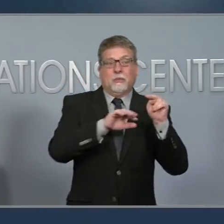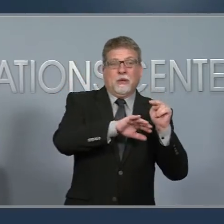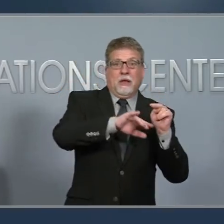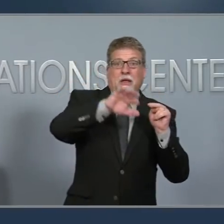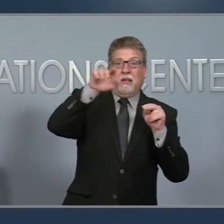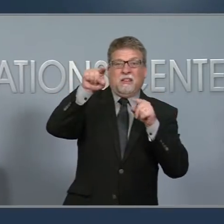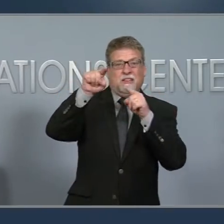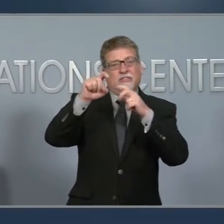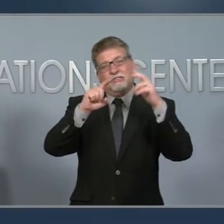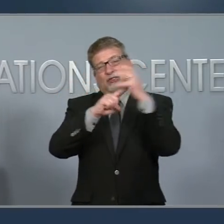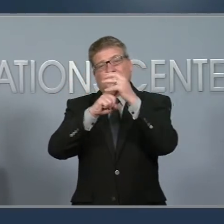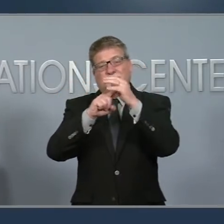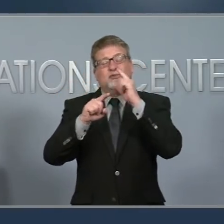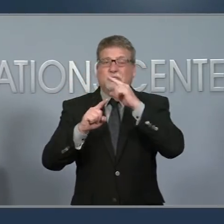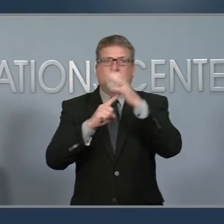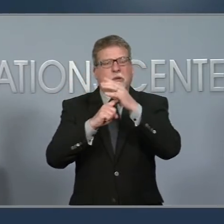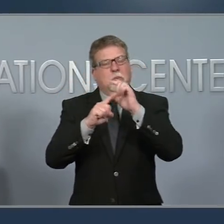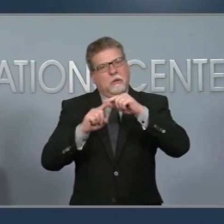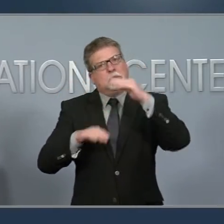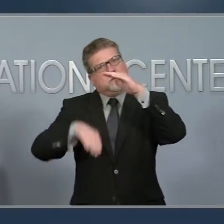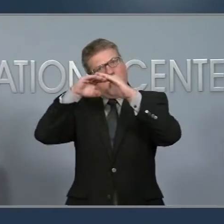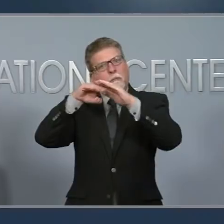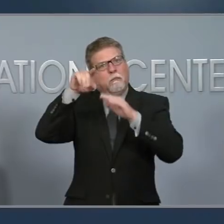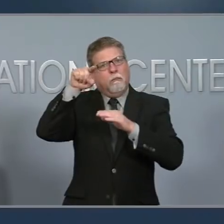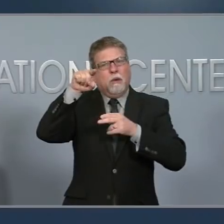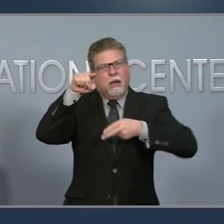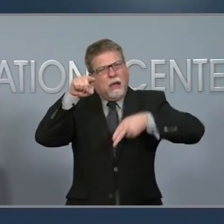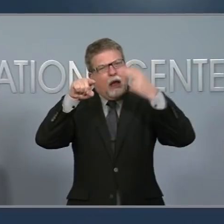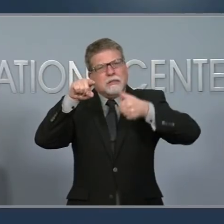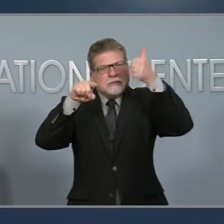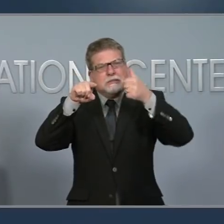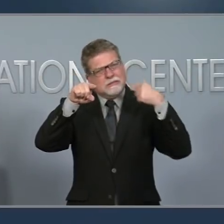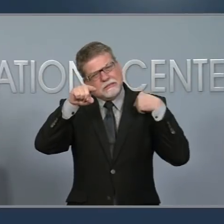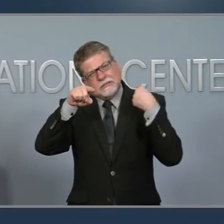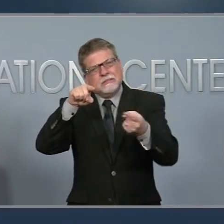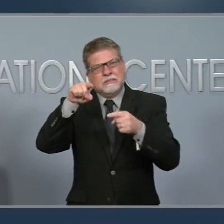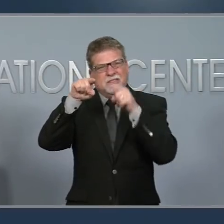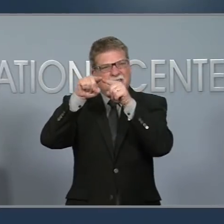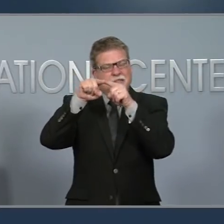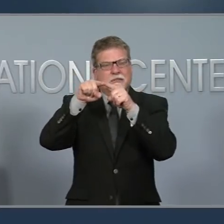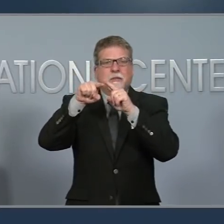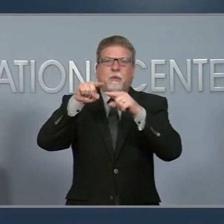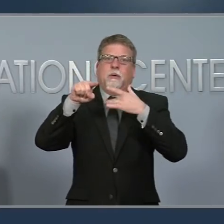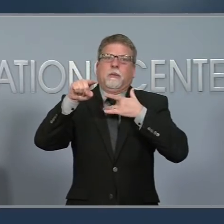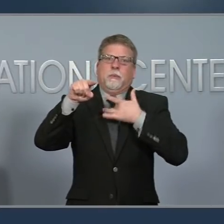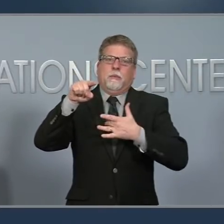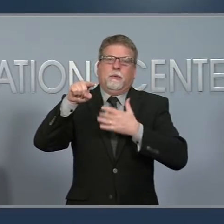mediados de diciembre, la línea amarilla muestra un aumento de